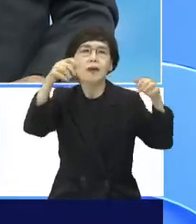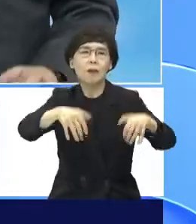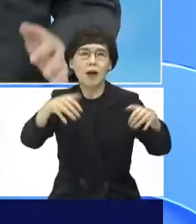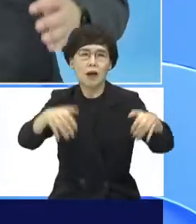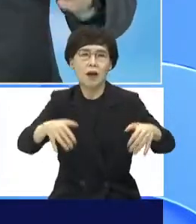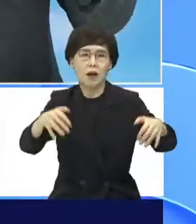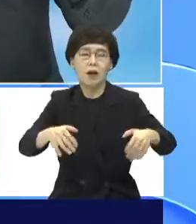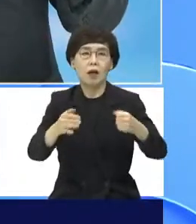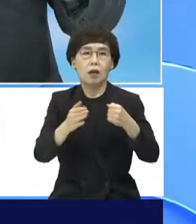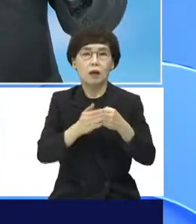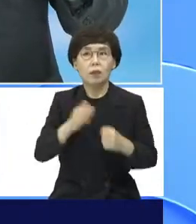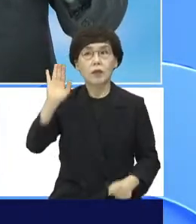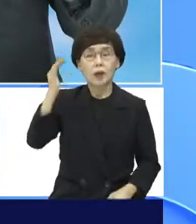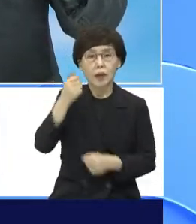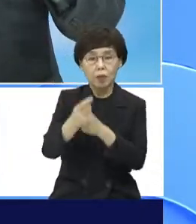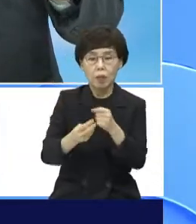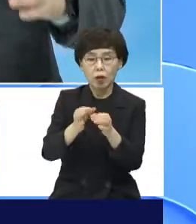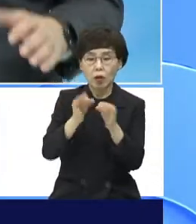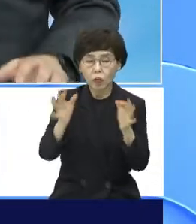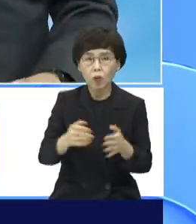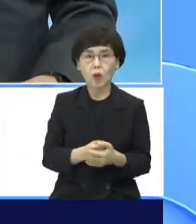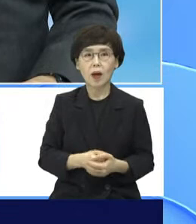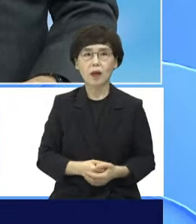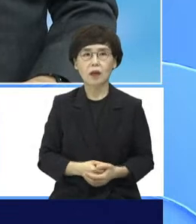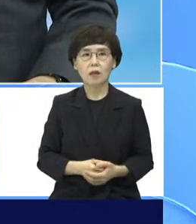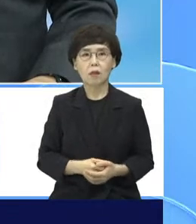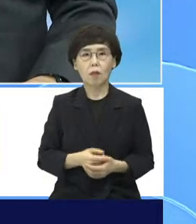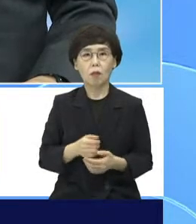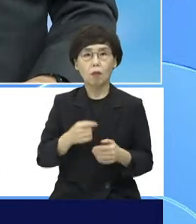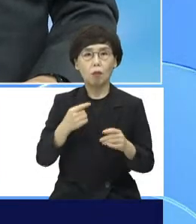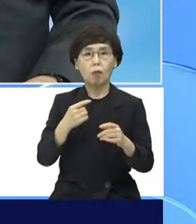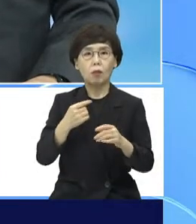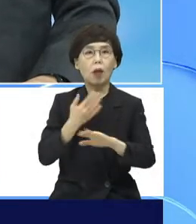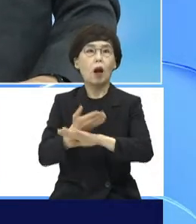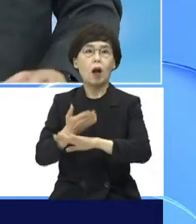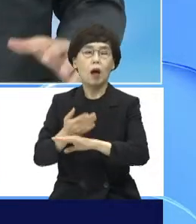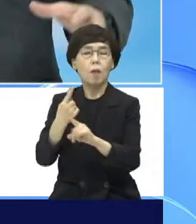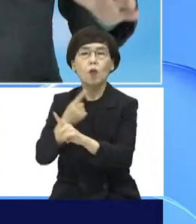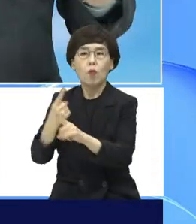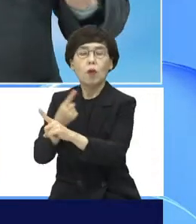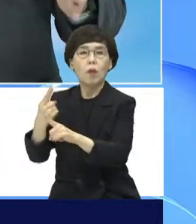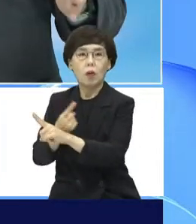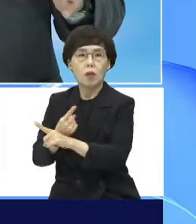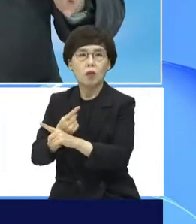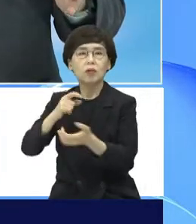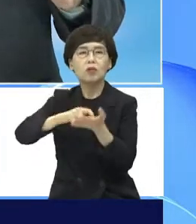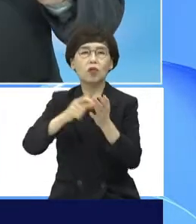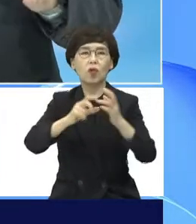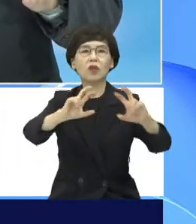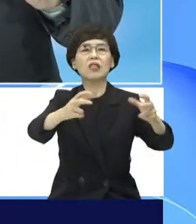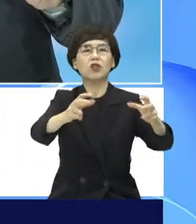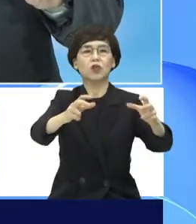동안에 똑같은 형태를 보여주지 않거든요. 그거는 그만큼 지구 환경이 많이 바뀌면서